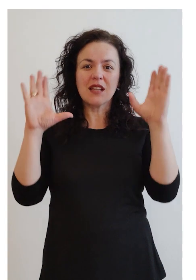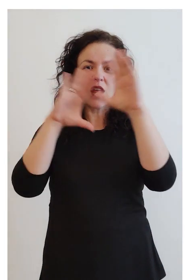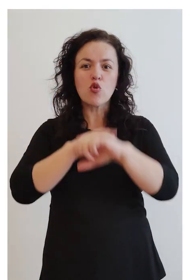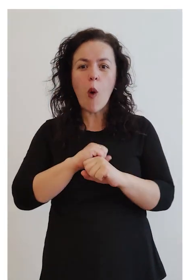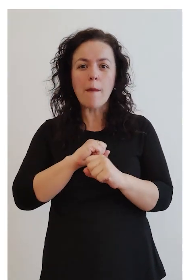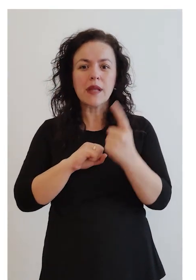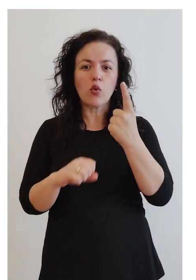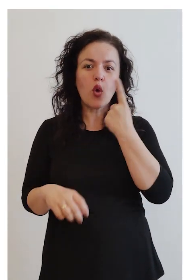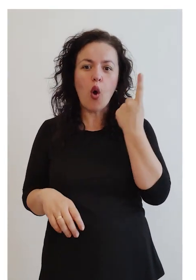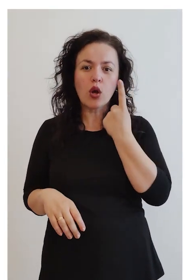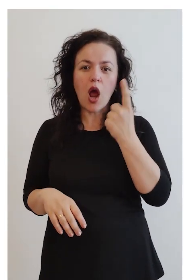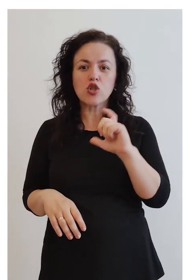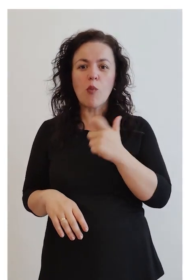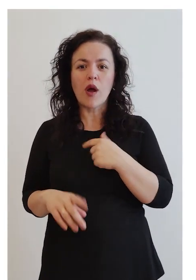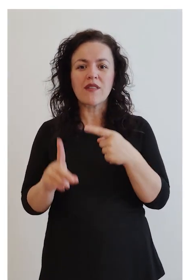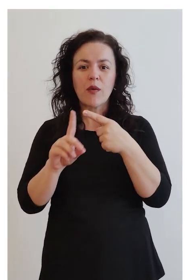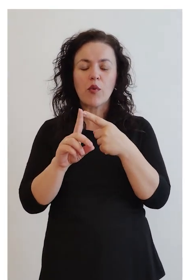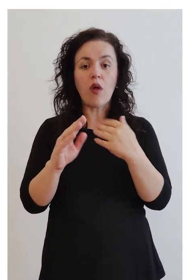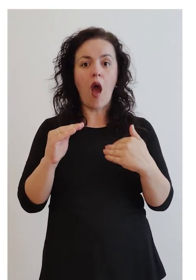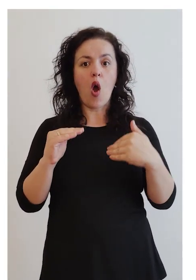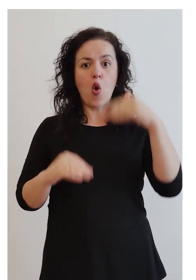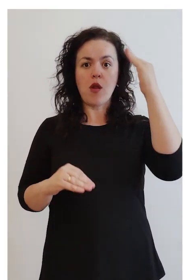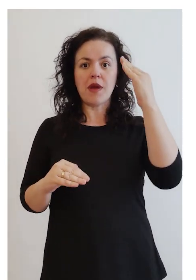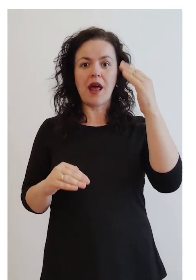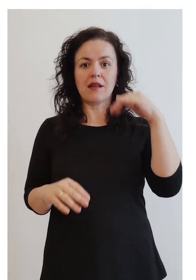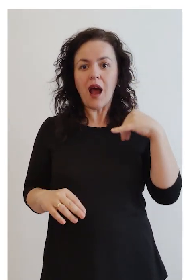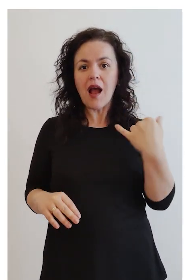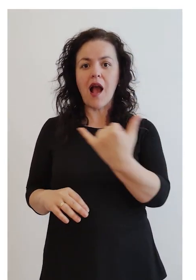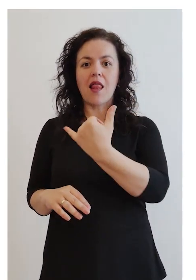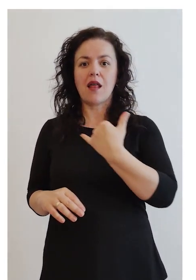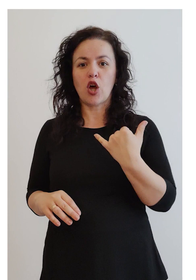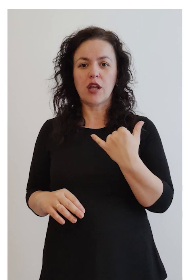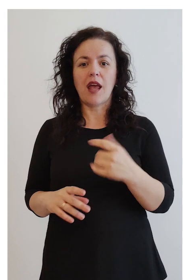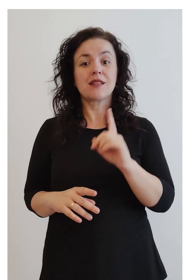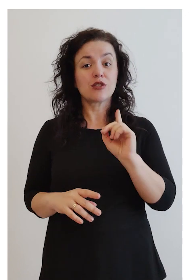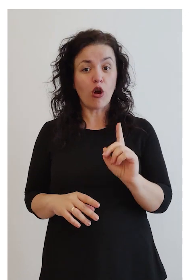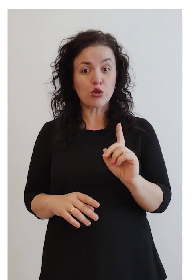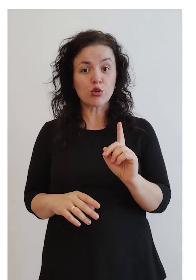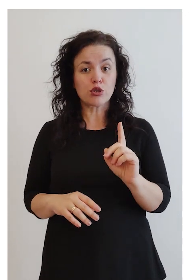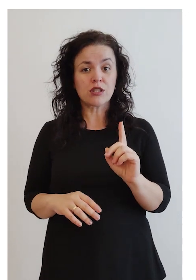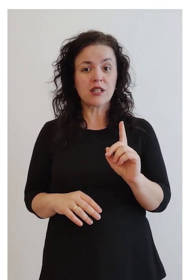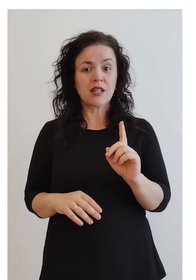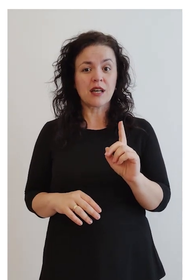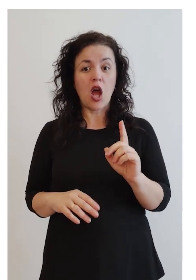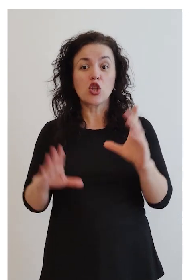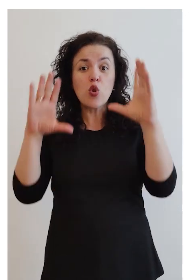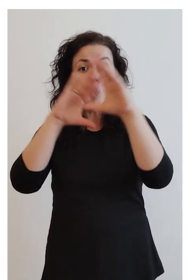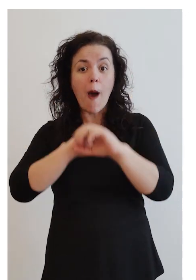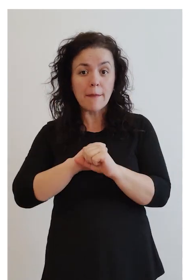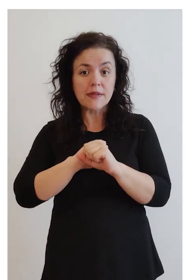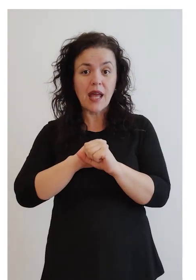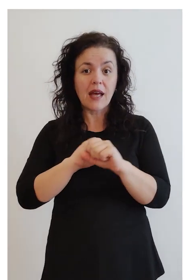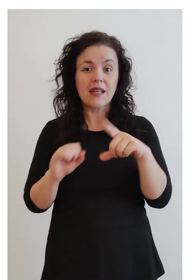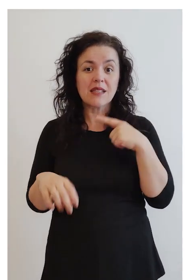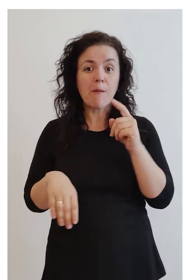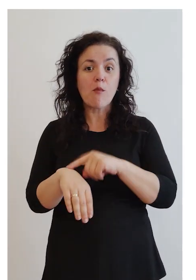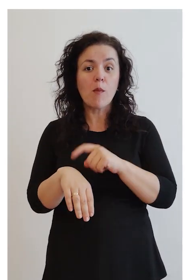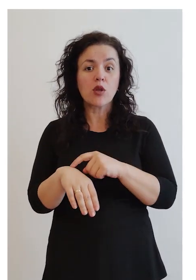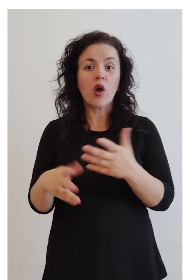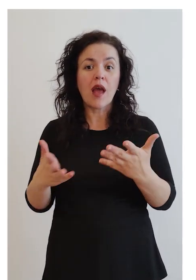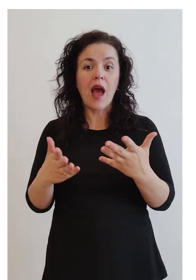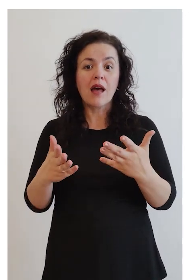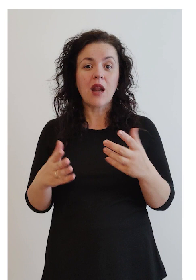Totuși, noaptea este momentul în care oamenii întunericului ies, așa că este necesară o vigilență mărită.